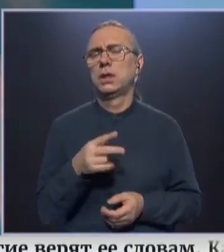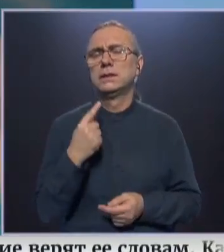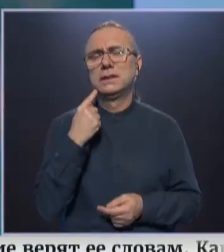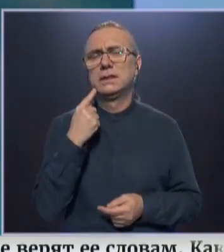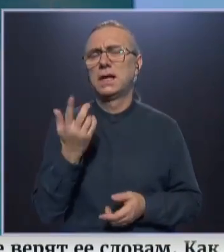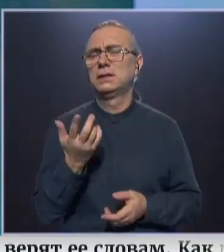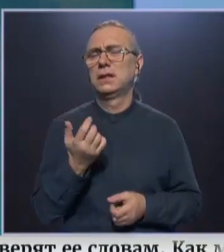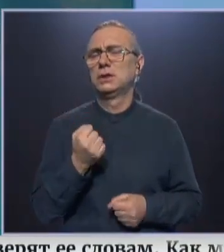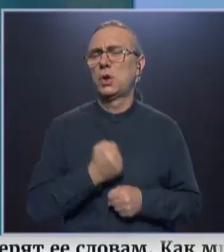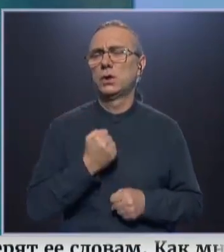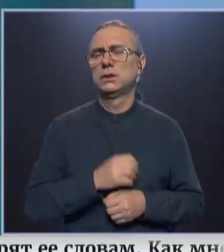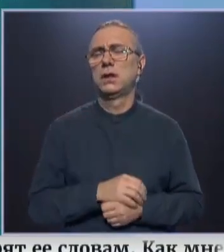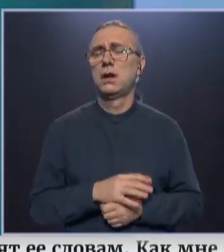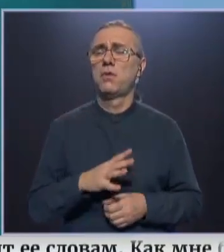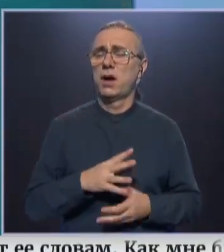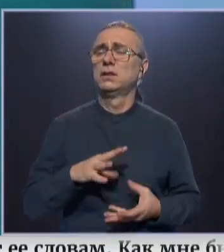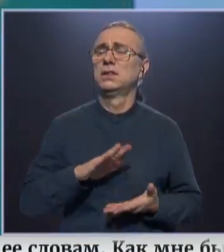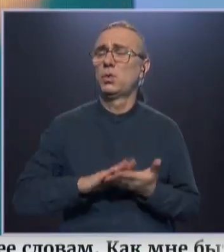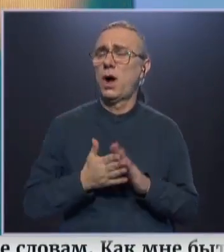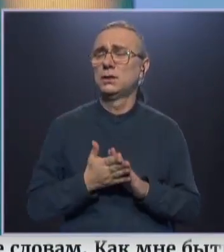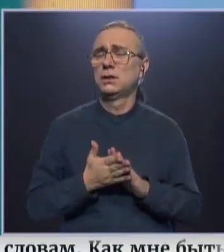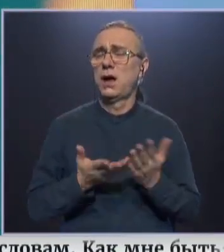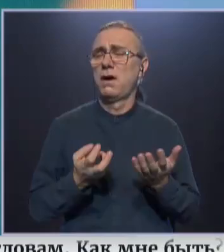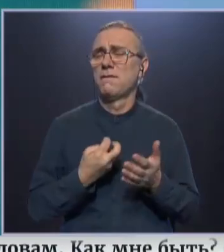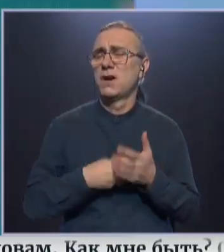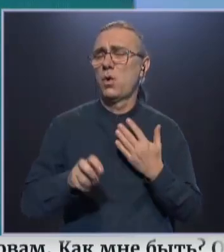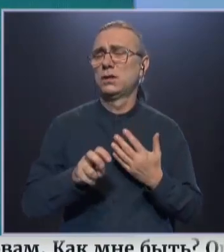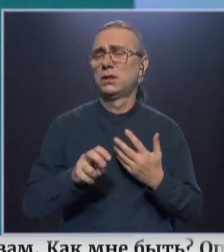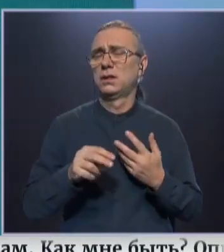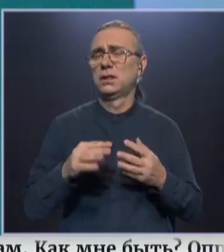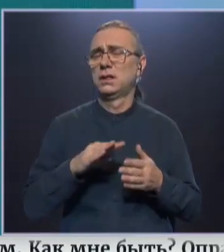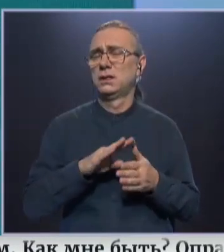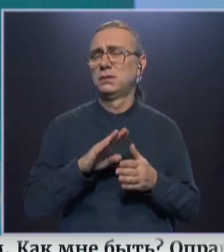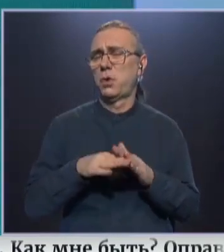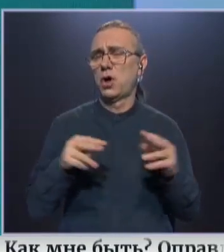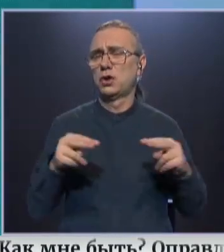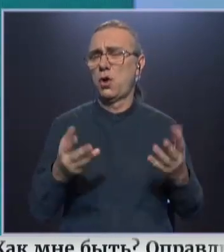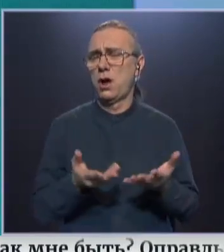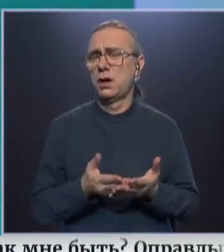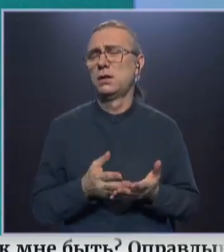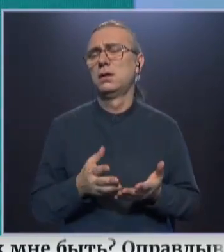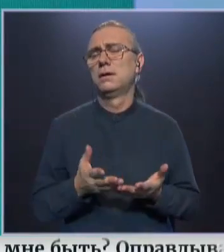выходит из-под контроля приходится иногда в общем умывать руки когда такие подростки угрожают своим